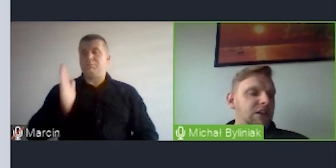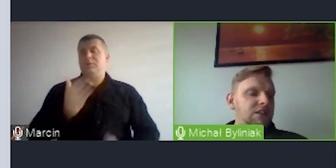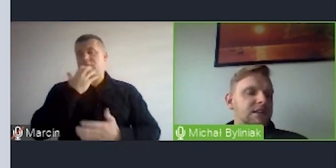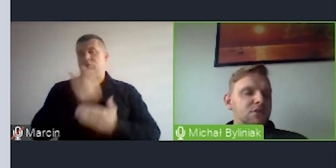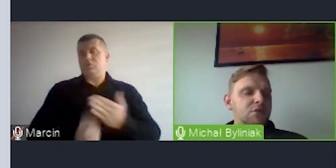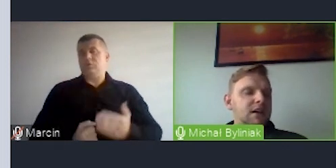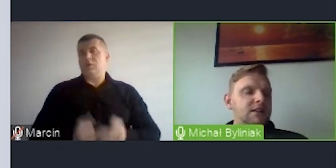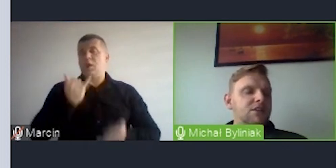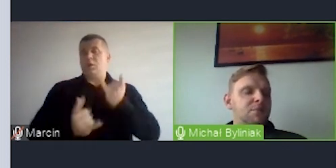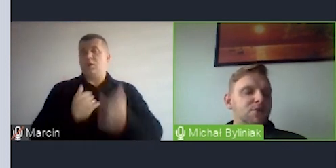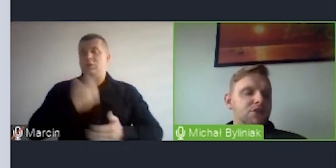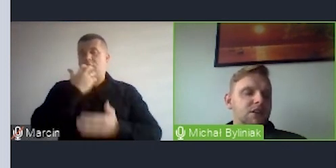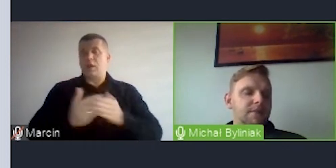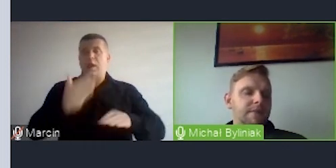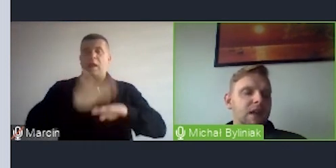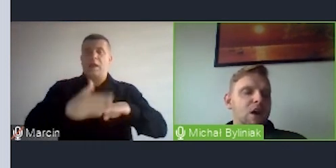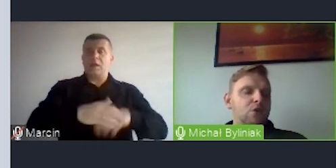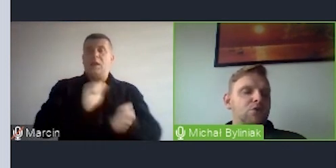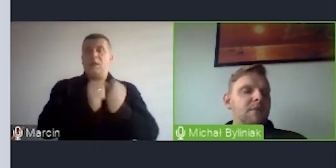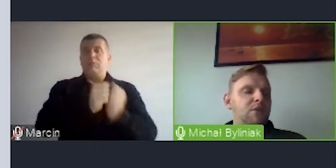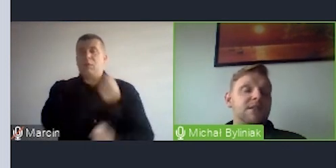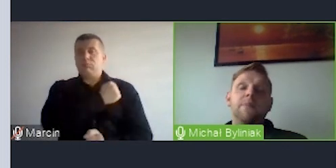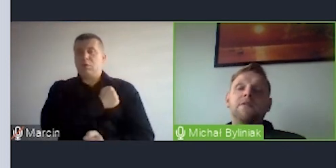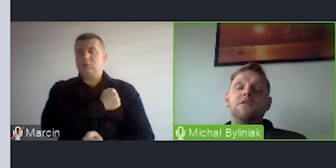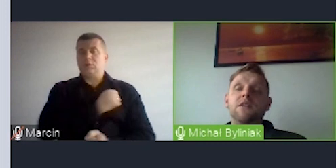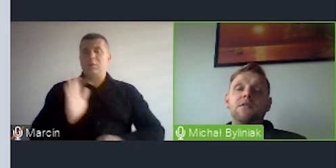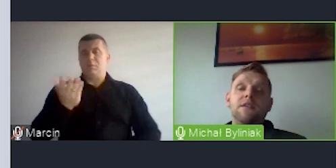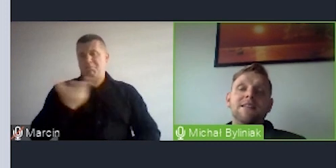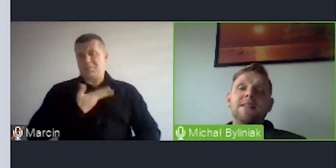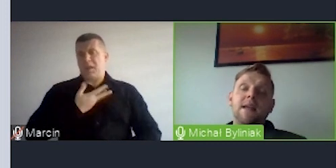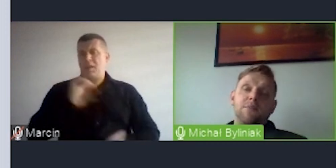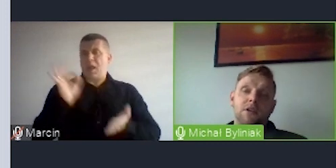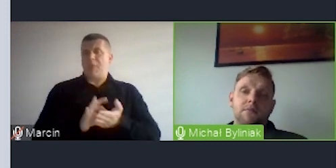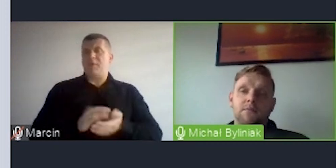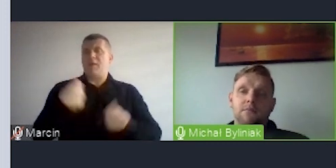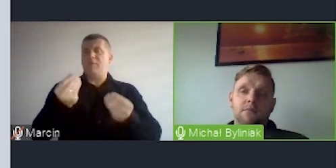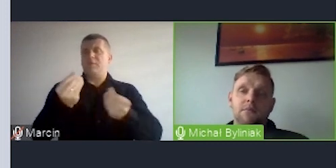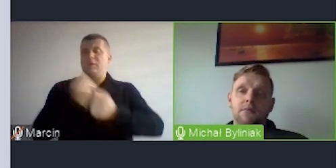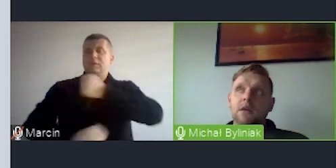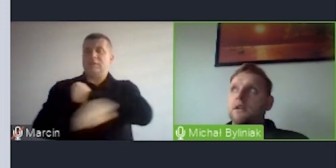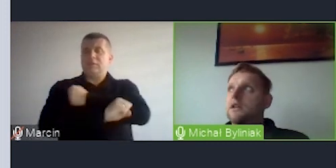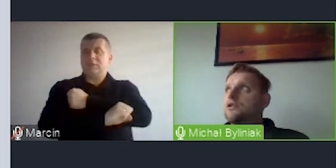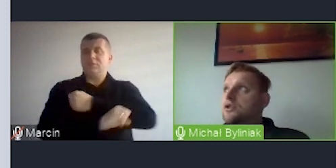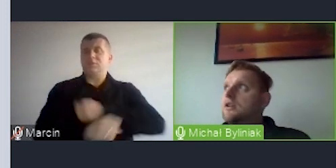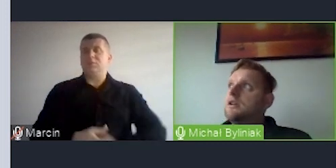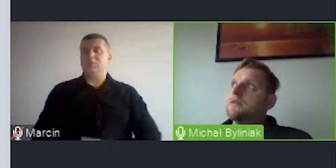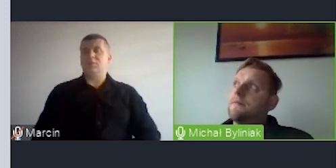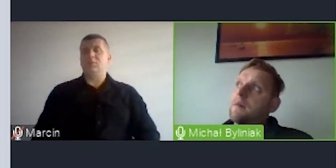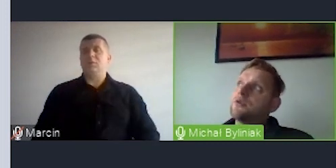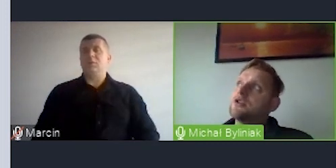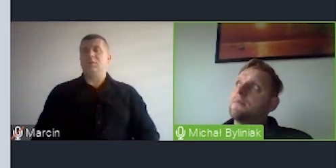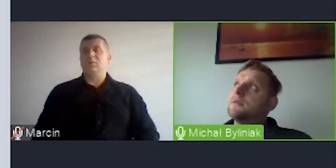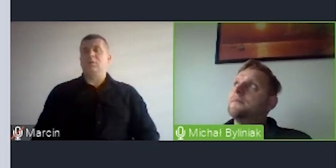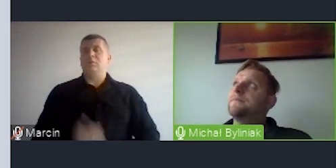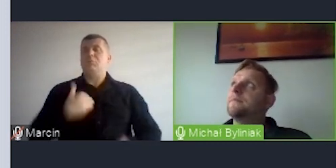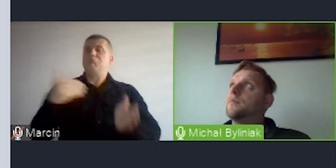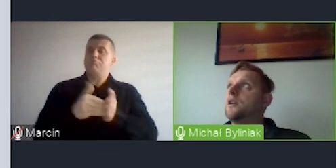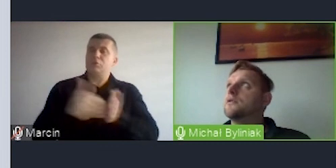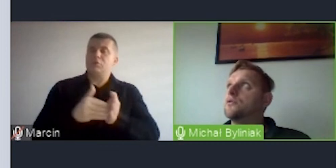Jeśli zastosuję kredyty czy pożyczki, które mają mi zapewnić finansowanie zastępcze, czyli na potrzeby projektu,